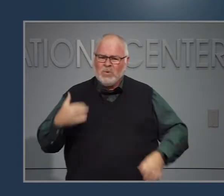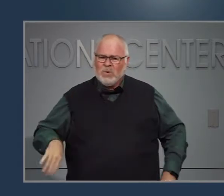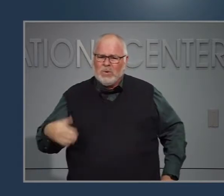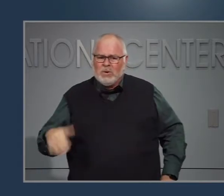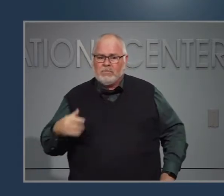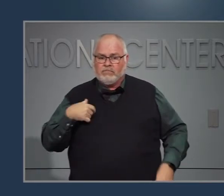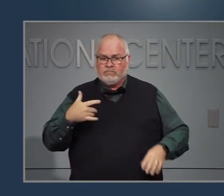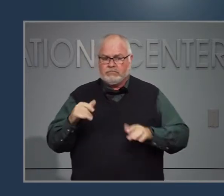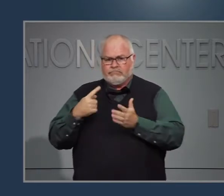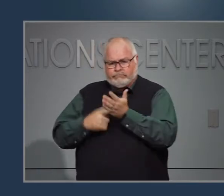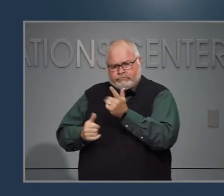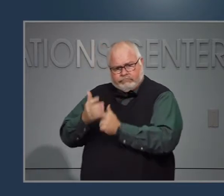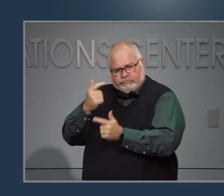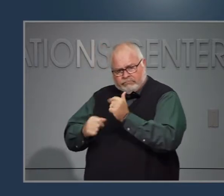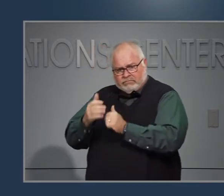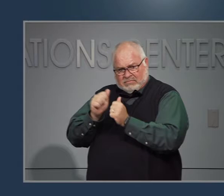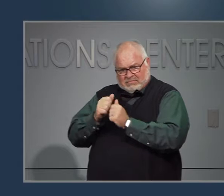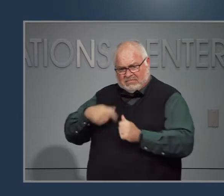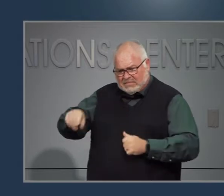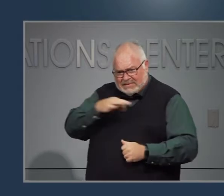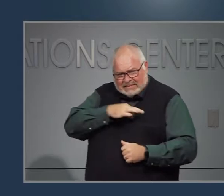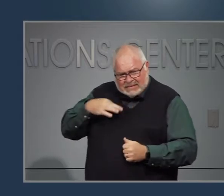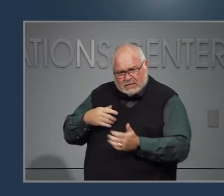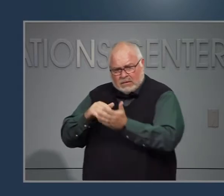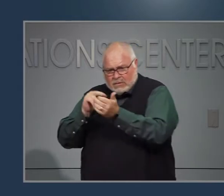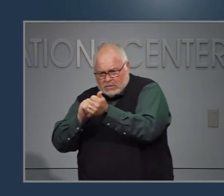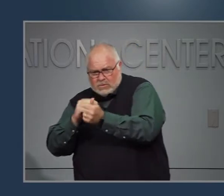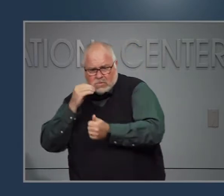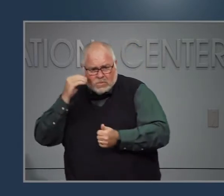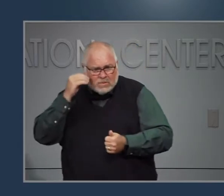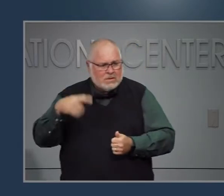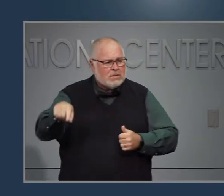Después de consultar con instalaciones personal y los expertos científicos y médicos